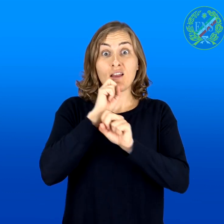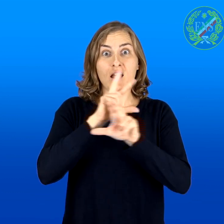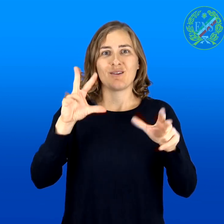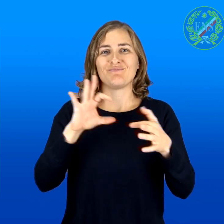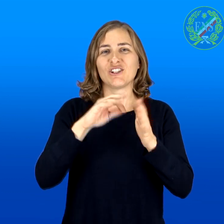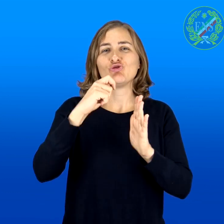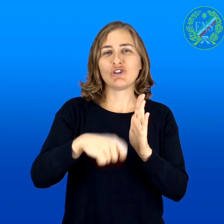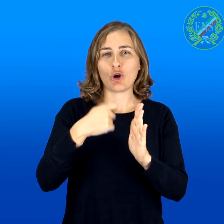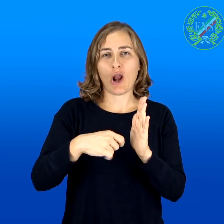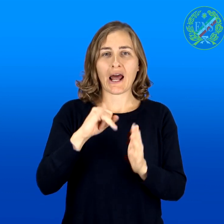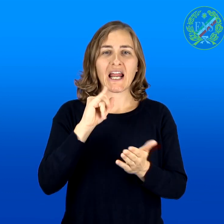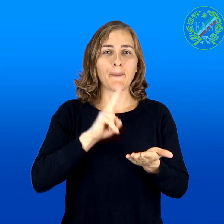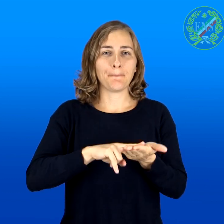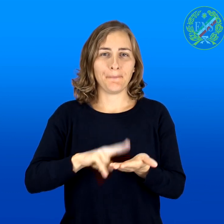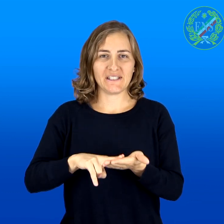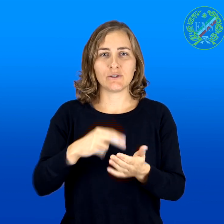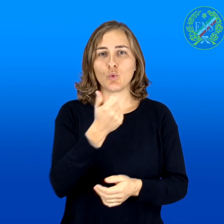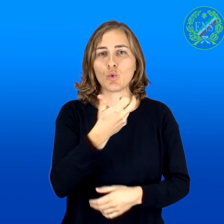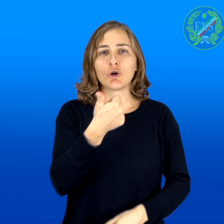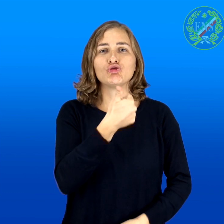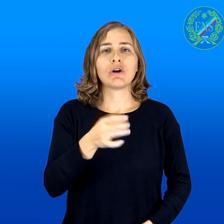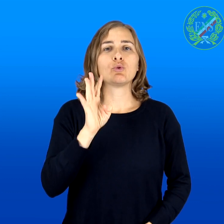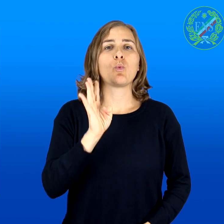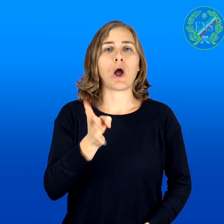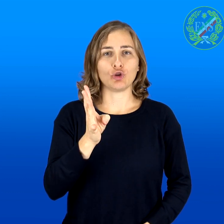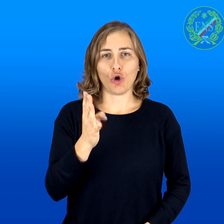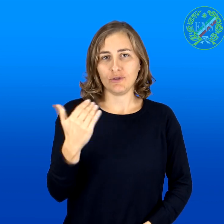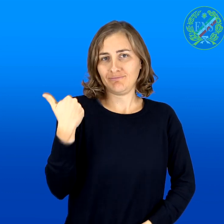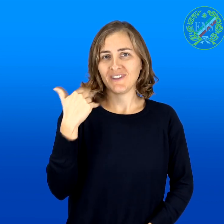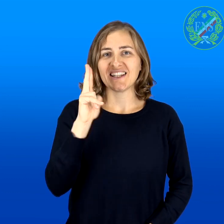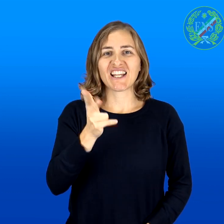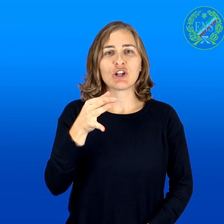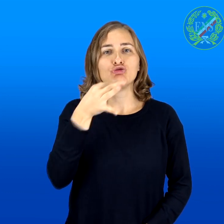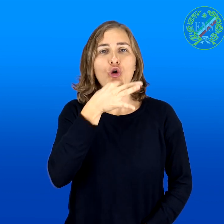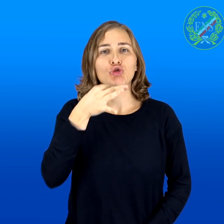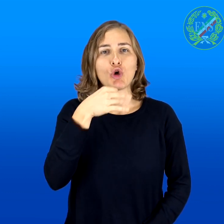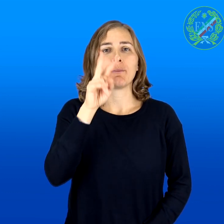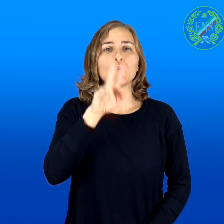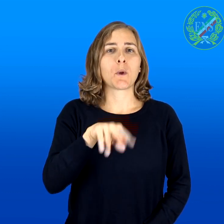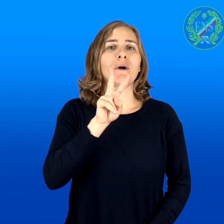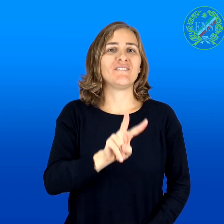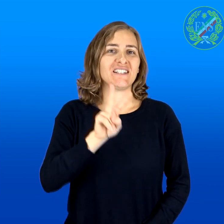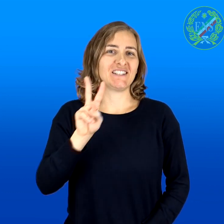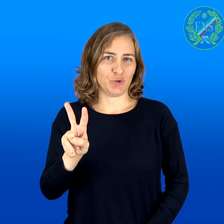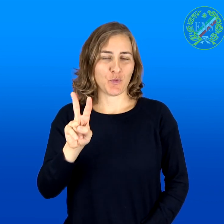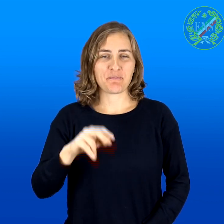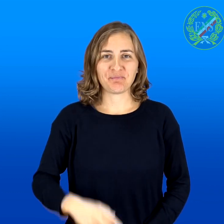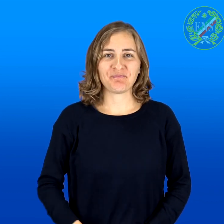Tutte le informazioni sono riportate nella circolare n. 114 del 13-10-2022.